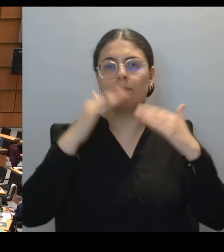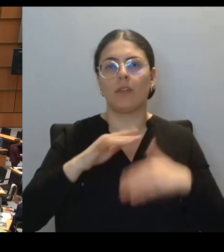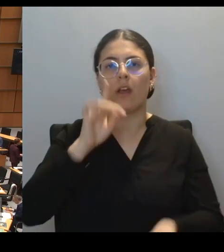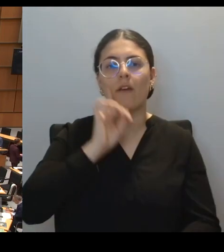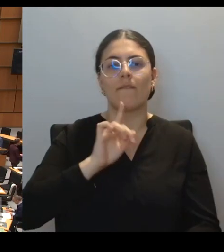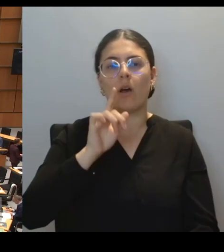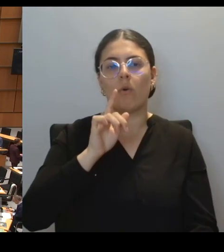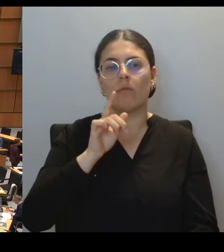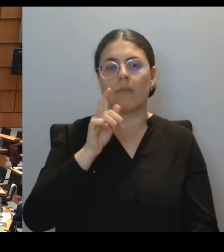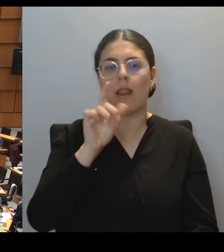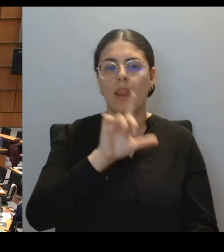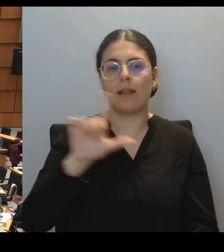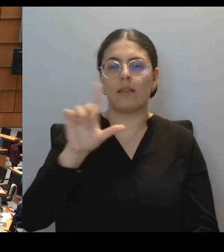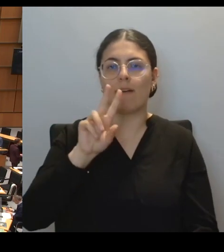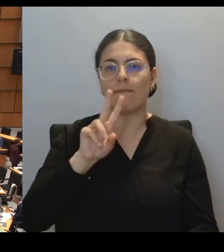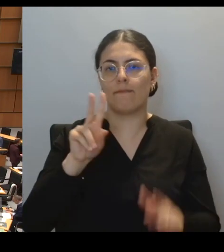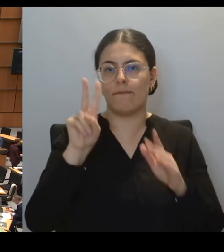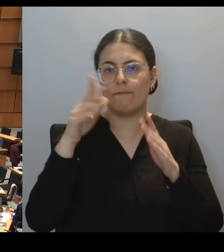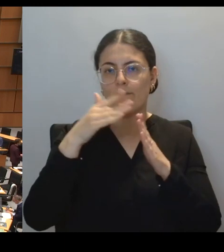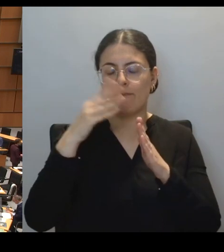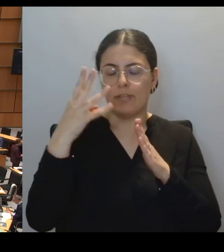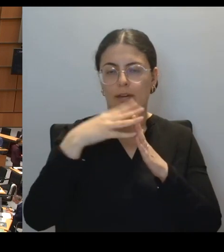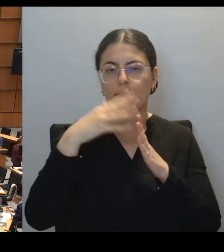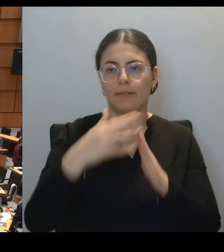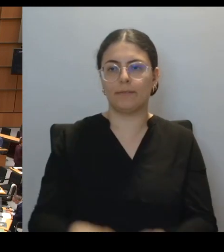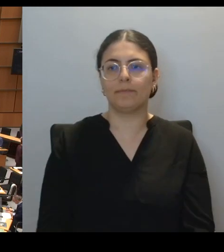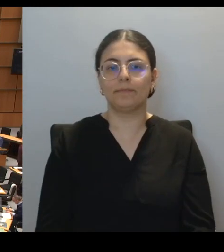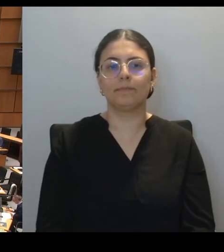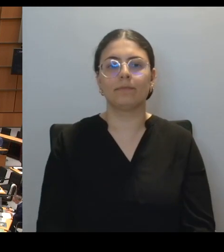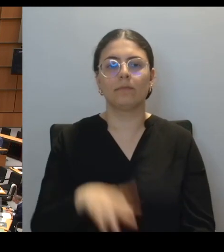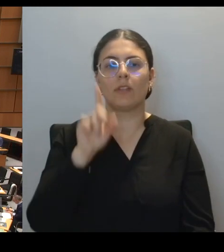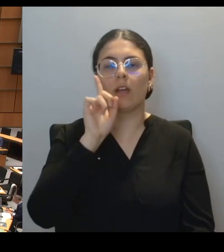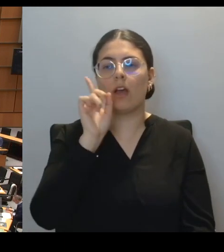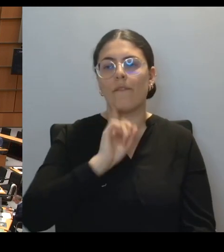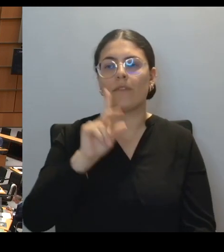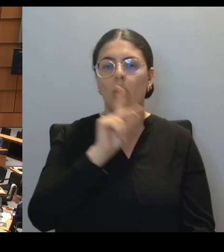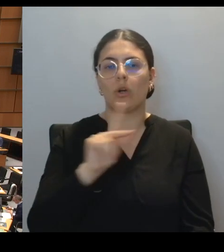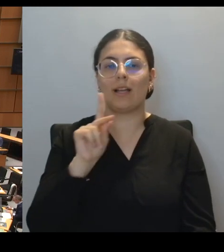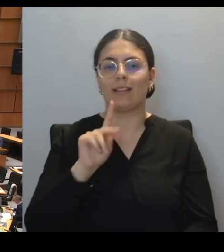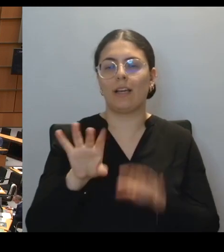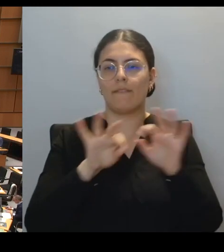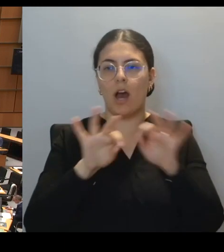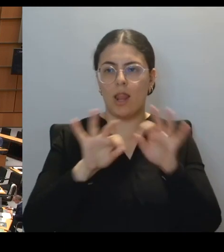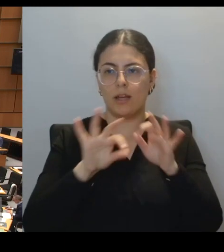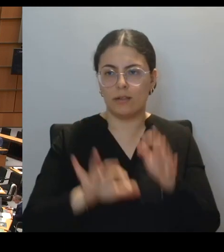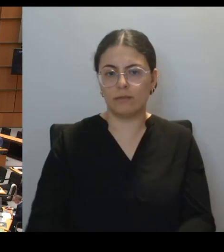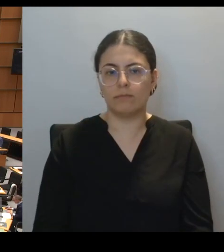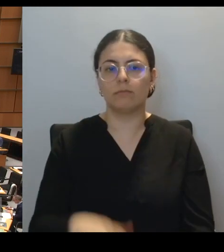Frau Katrin. Wahlen. Herr Sebastian Walther. Herr Kurt Wansner.